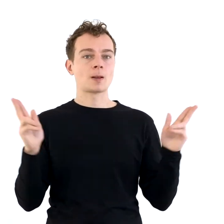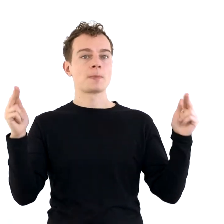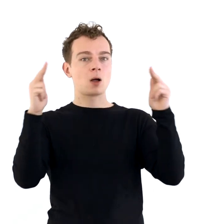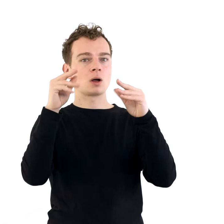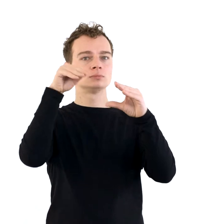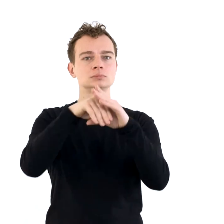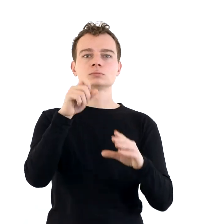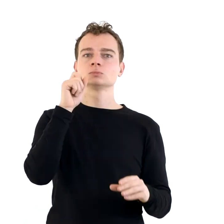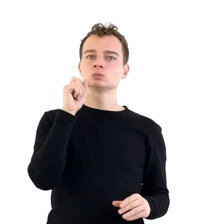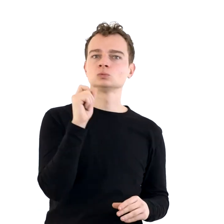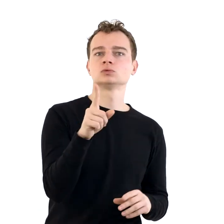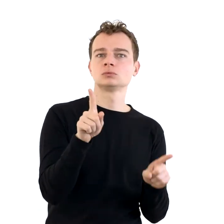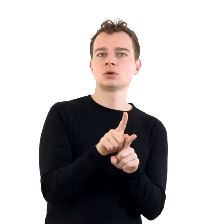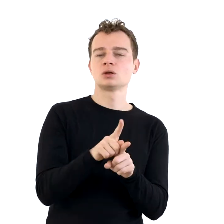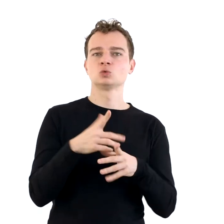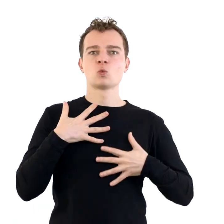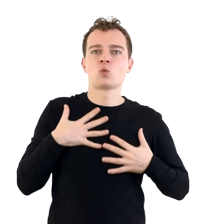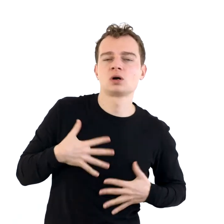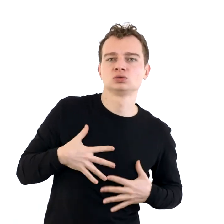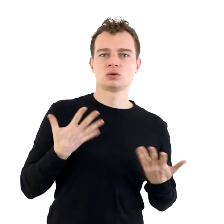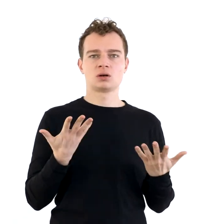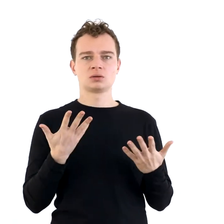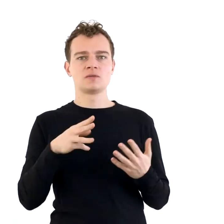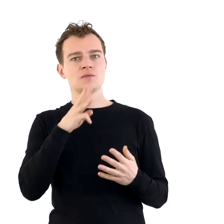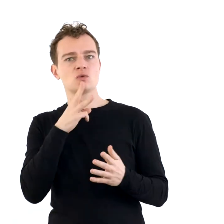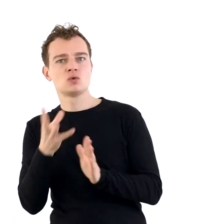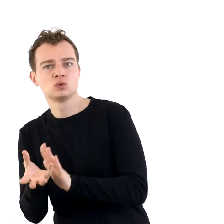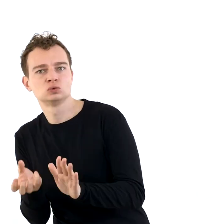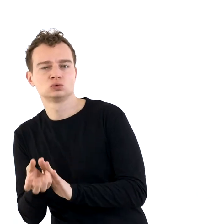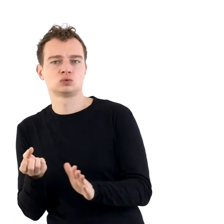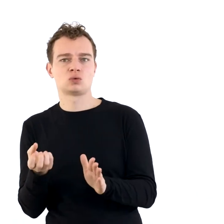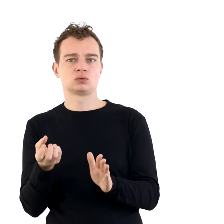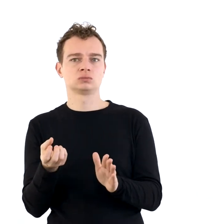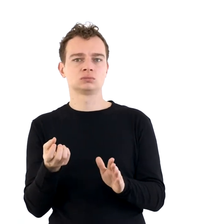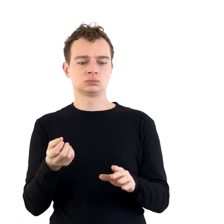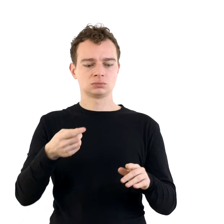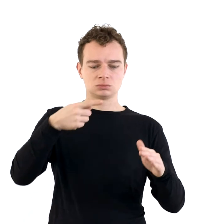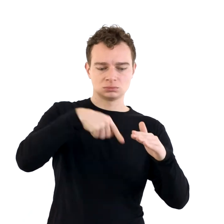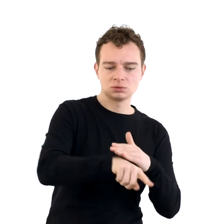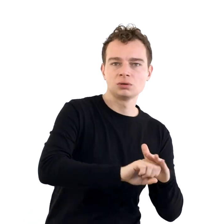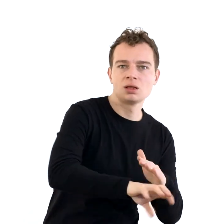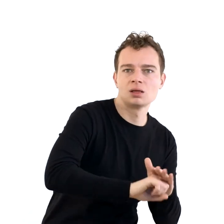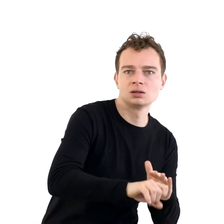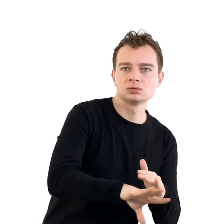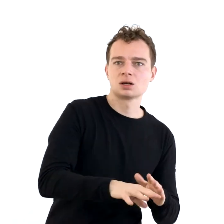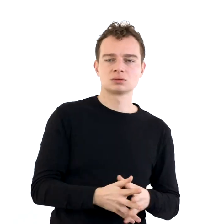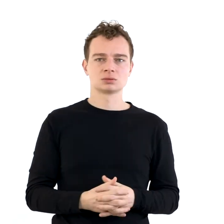W pałacu znalazły się też łazienki, wodociągi i kanalizację.